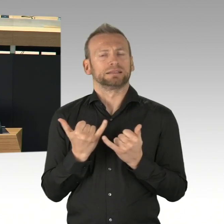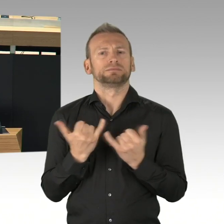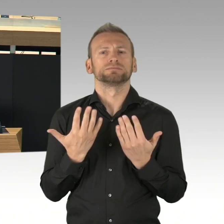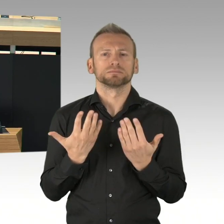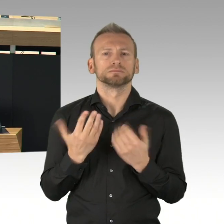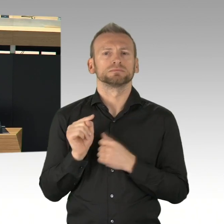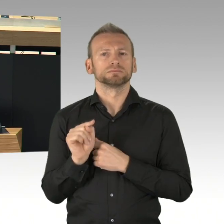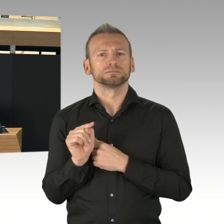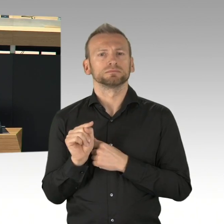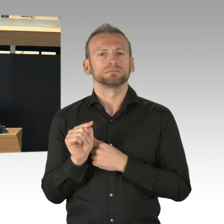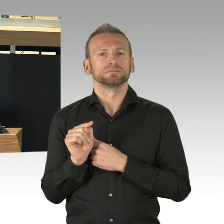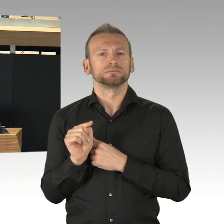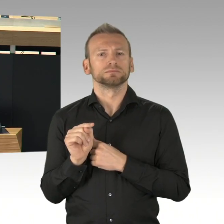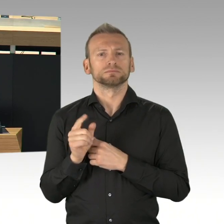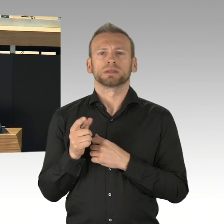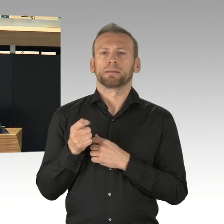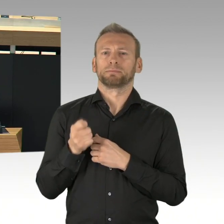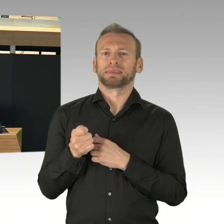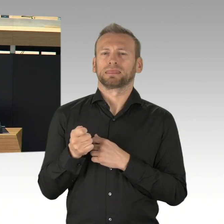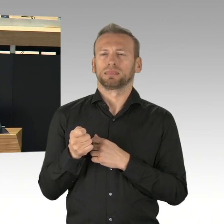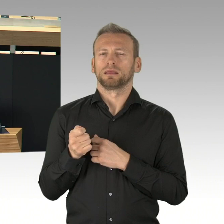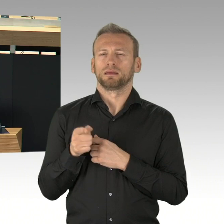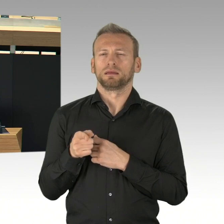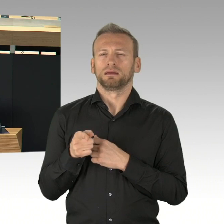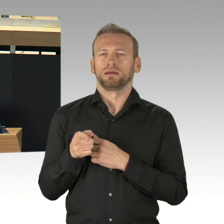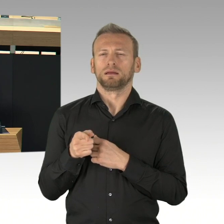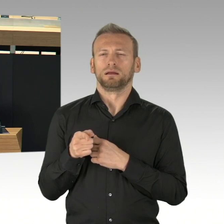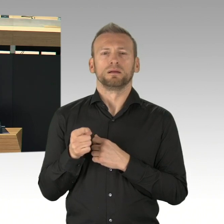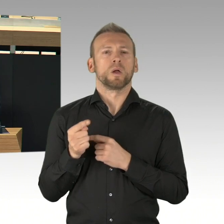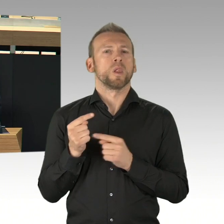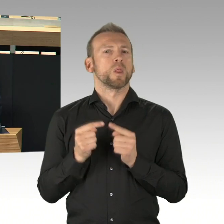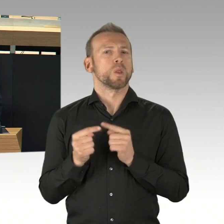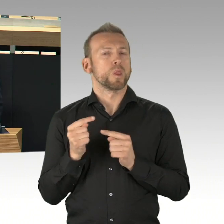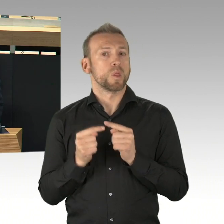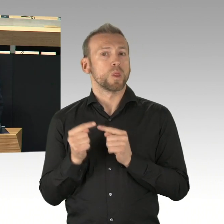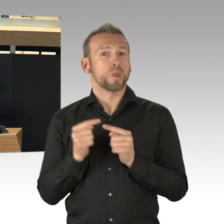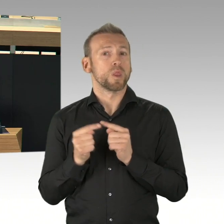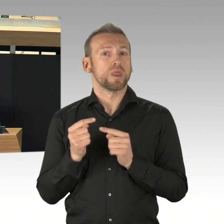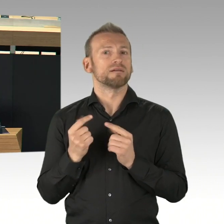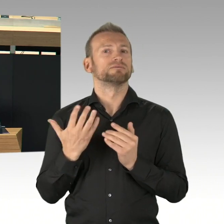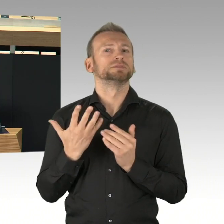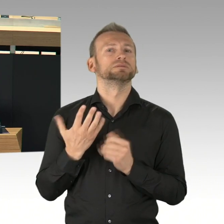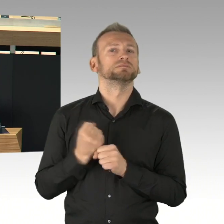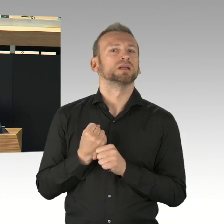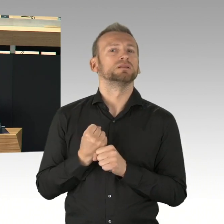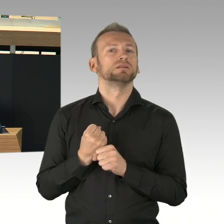was ideologischer nicht sein könnte. Sie haben sich an einem Instrument orientiert, was Sie als juristisches Neuland beschreiben,